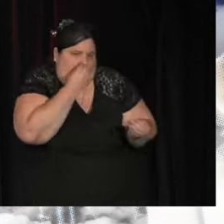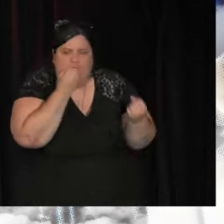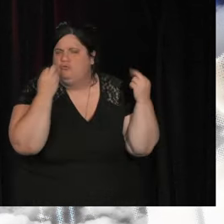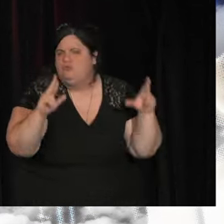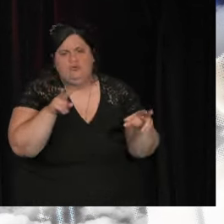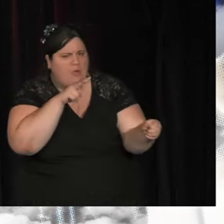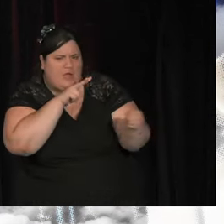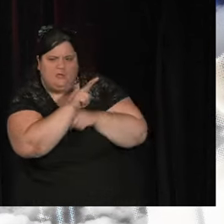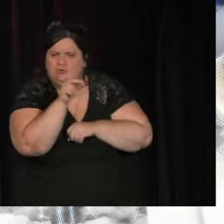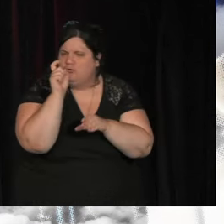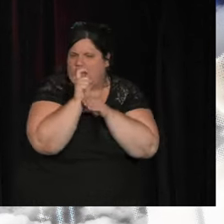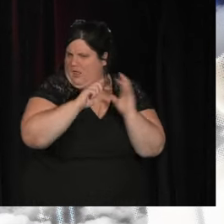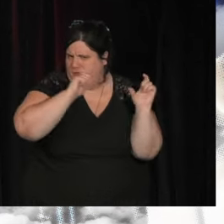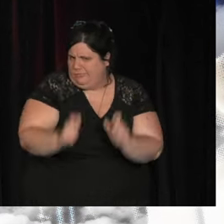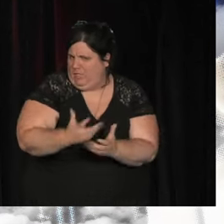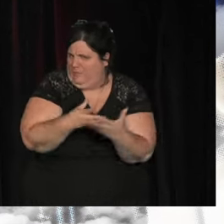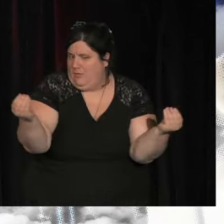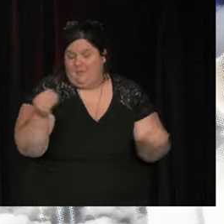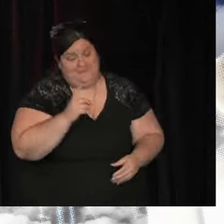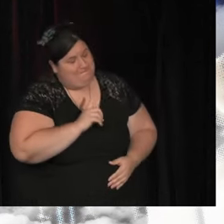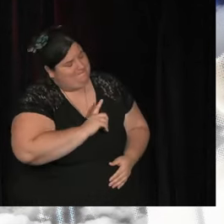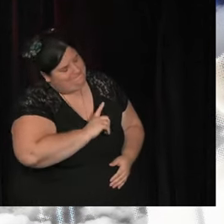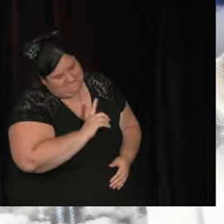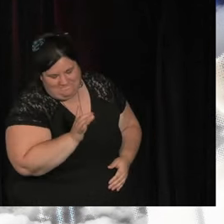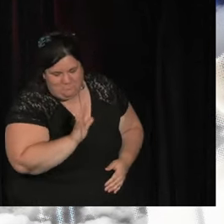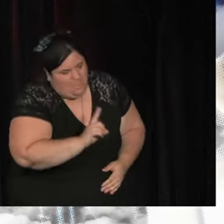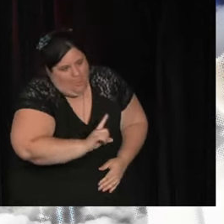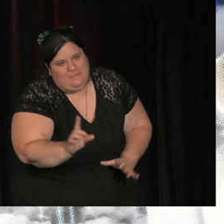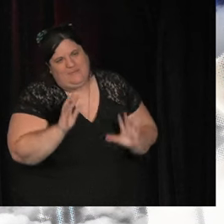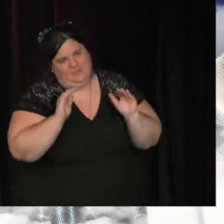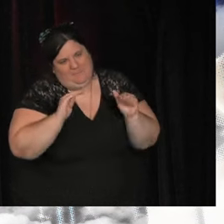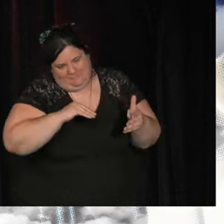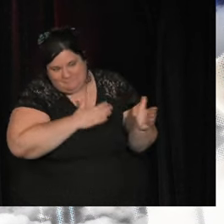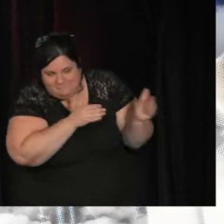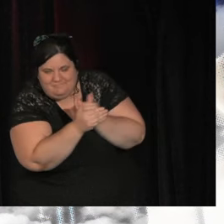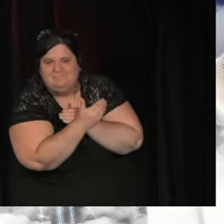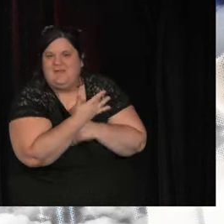(Probablement.) Ce n'est pas aussi simple que ça, mais ça leur a permis de créer pas mal de choses, ce système d'endorsement, parce qu'en plus, il y avait des récompenses, on pouvait gagner des